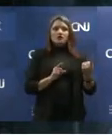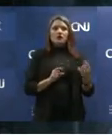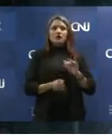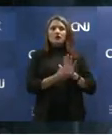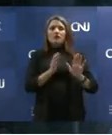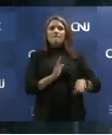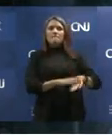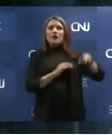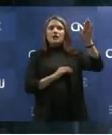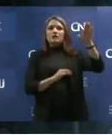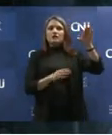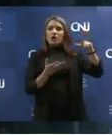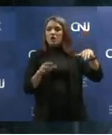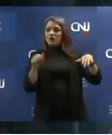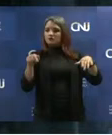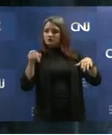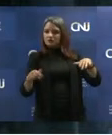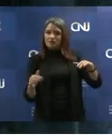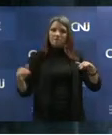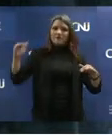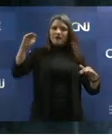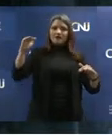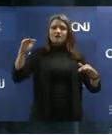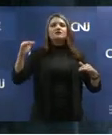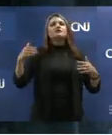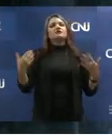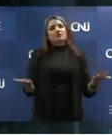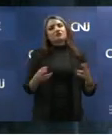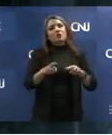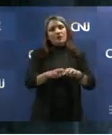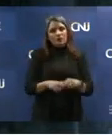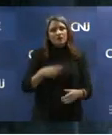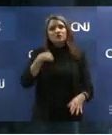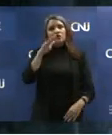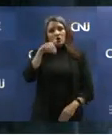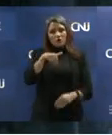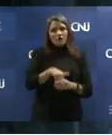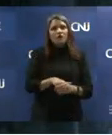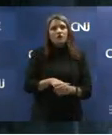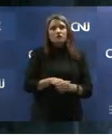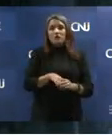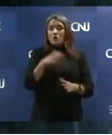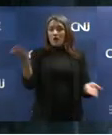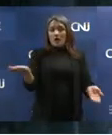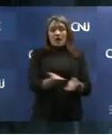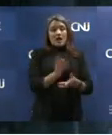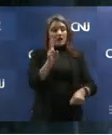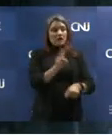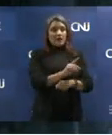Então o seu presidente, com base nisso eu estou votando no mérito. Estou revogando a liminar e votando pela pelo